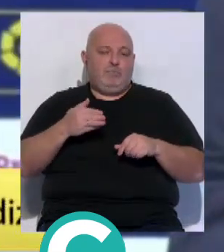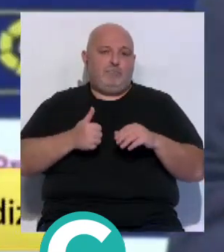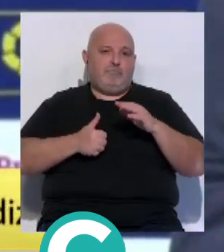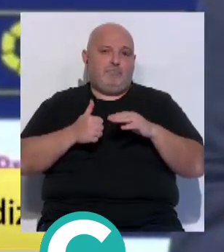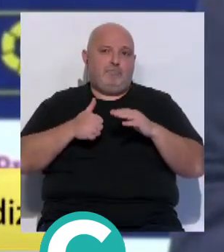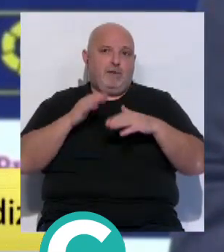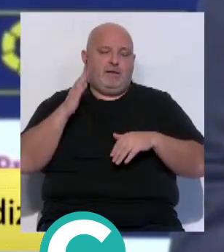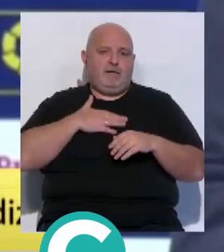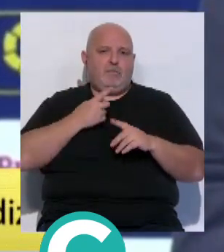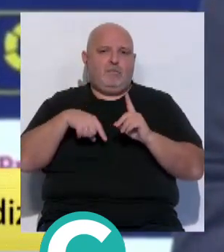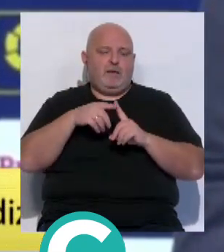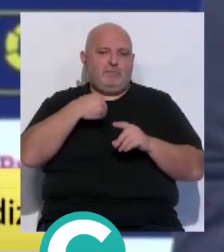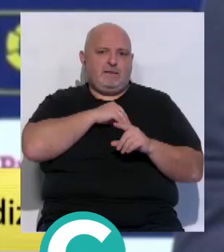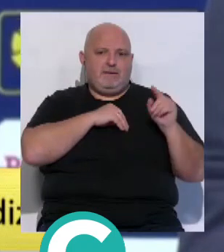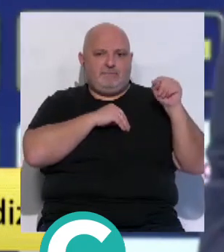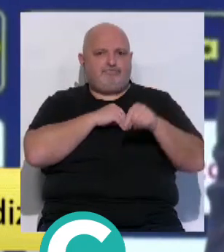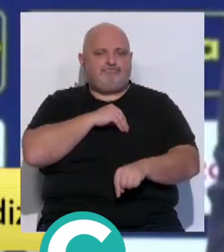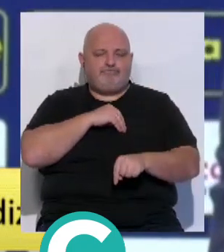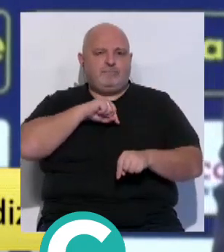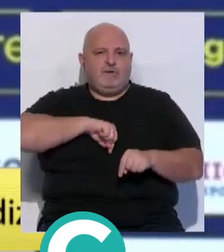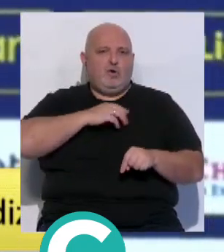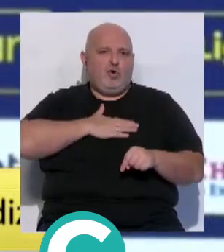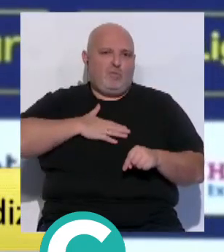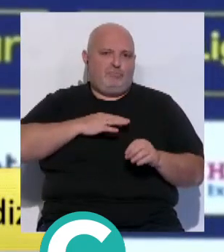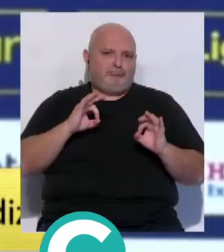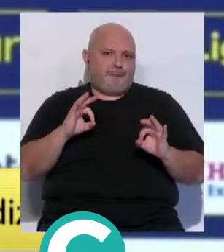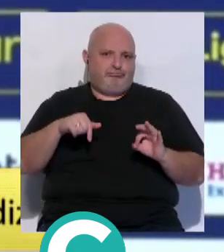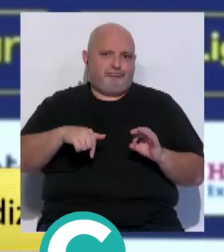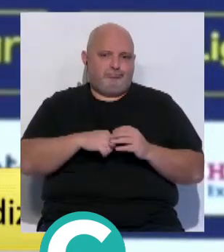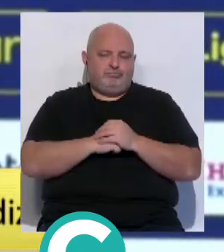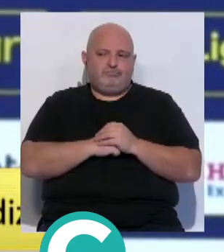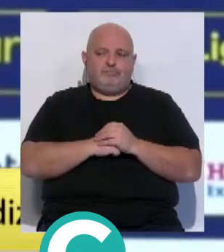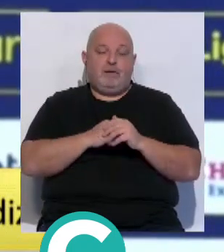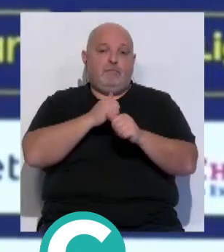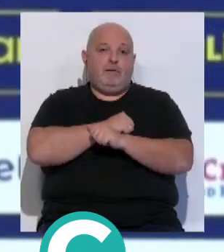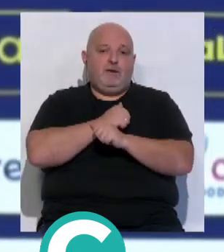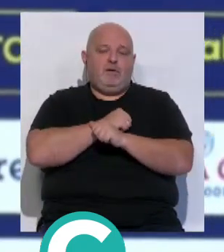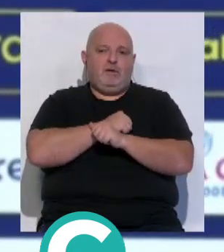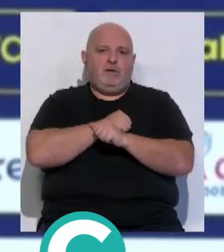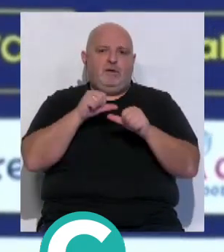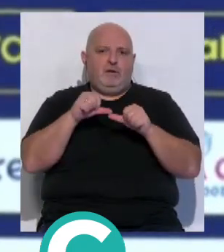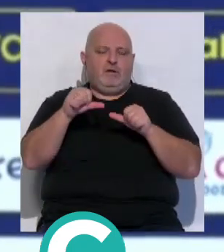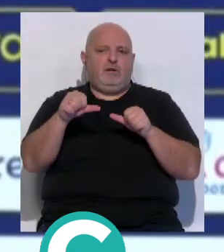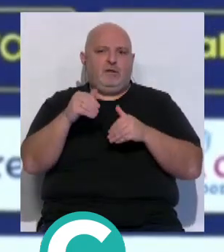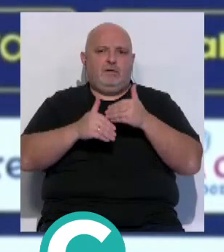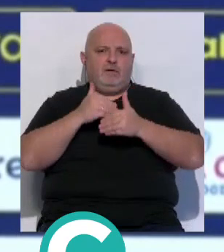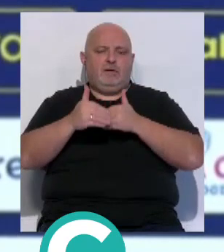volver a España donde donde me siento tan cómodo nada espero poder estar a la altura estar a la